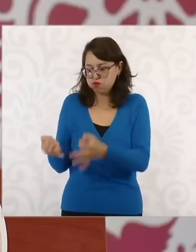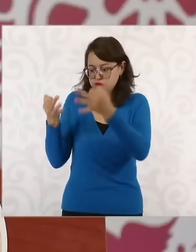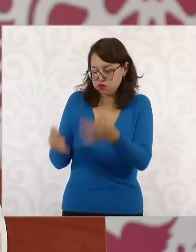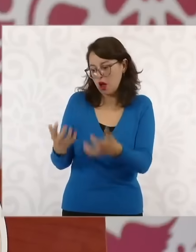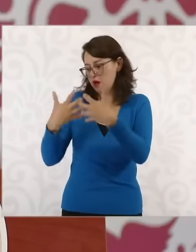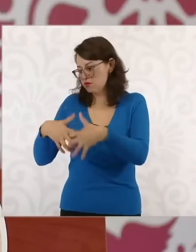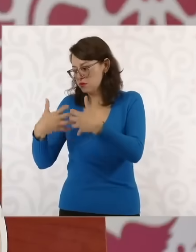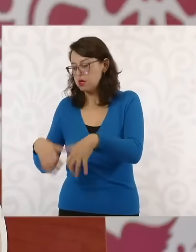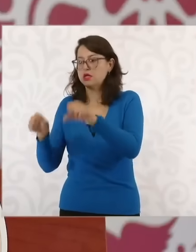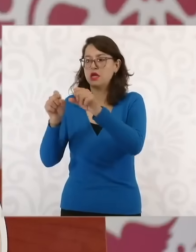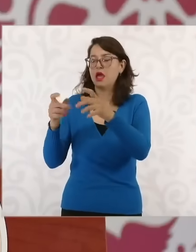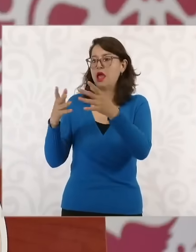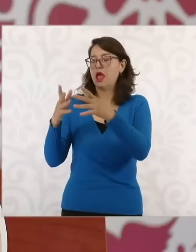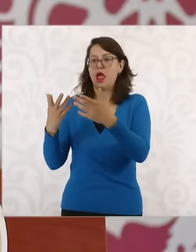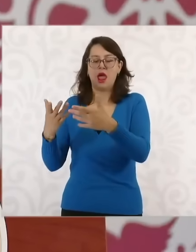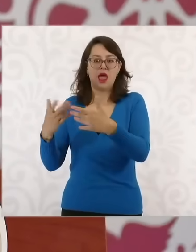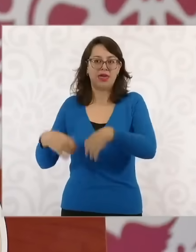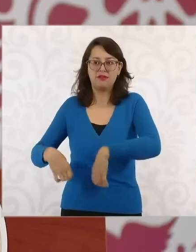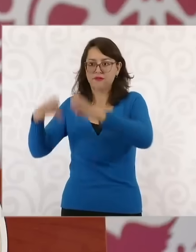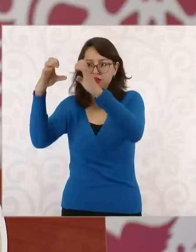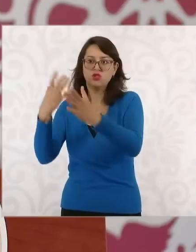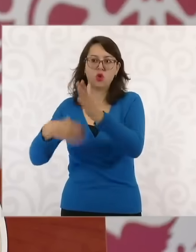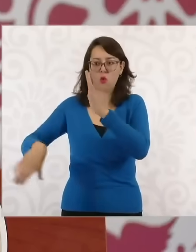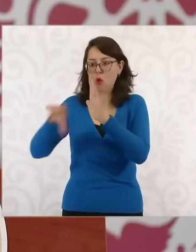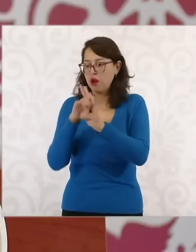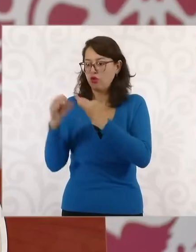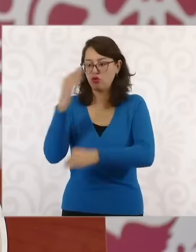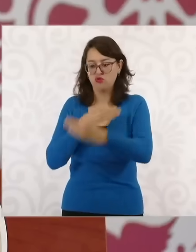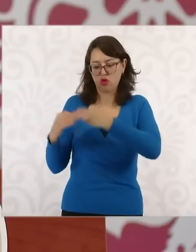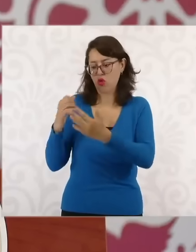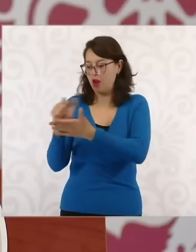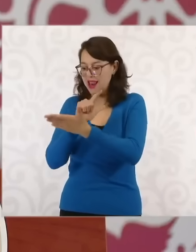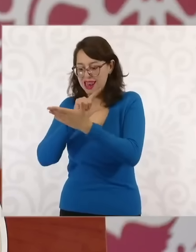las instalaciones eh que eviten cualquier contaminación. Son centrales en donde se